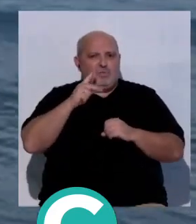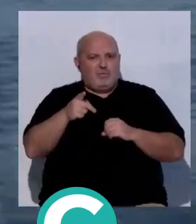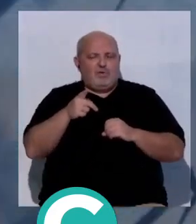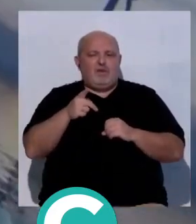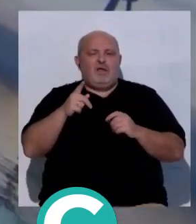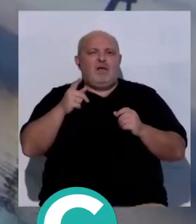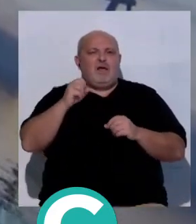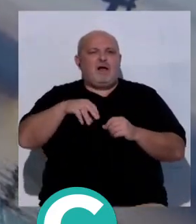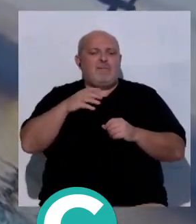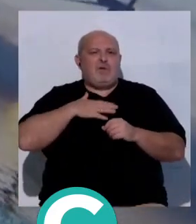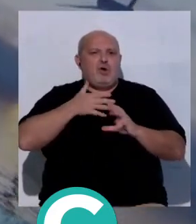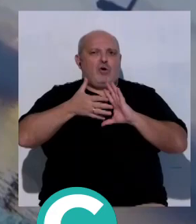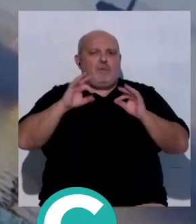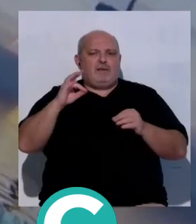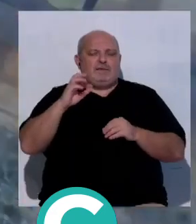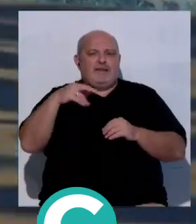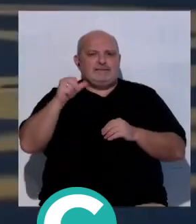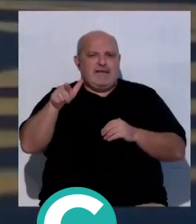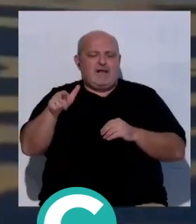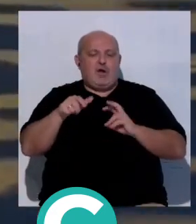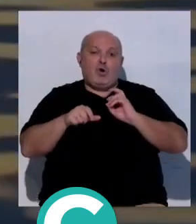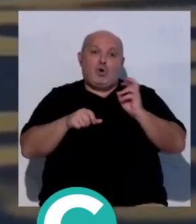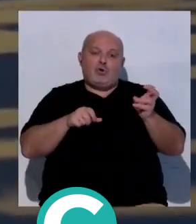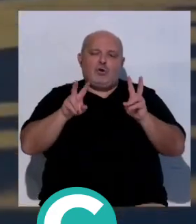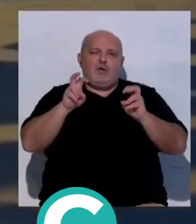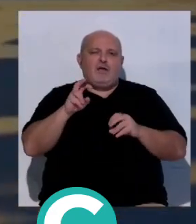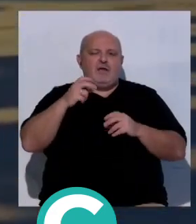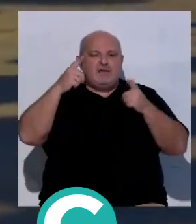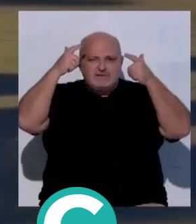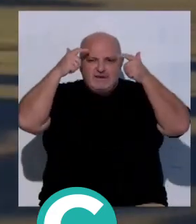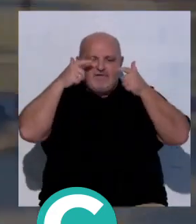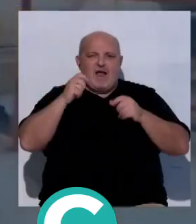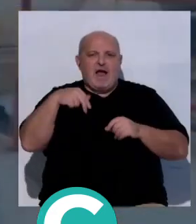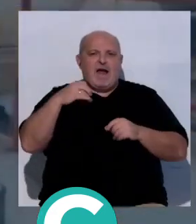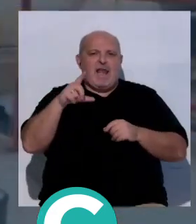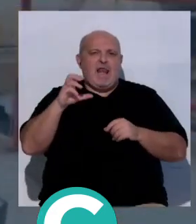campeona olímpica Teresa zel y se suma también el chef del mar Ángel León que cuenta con cuatro